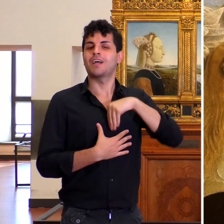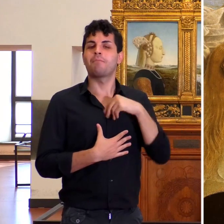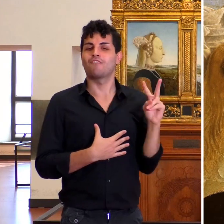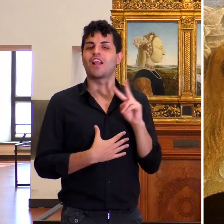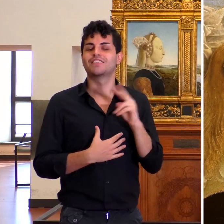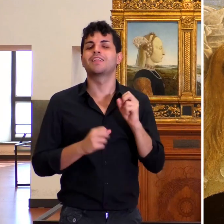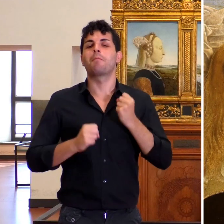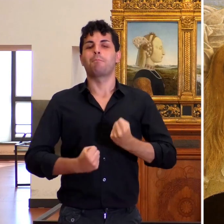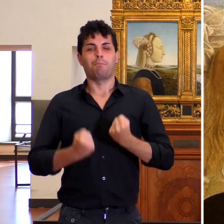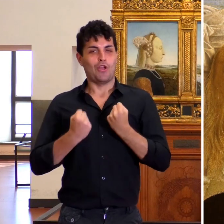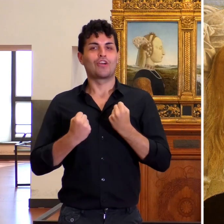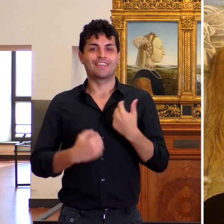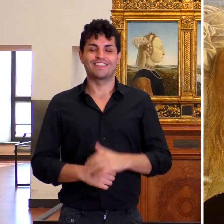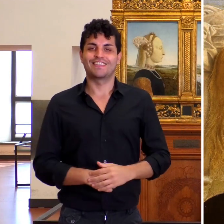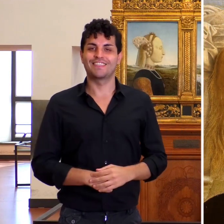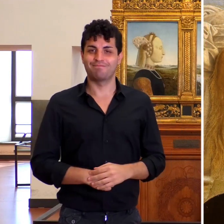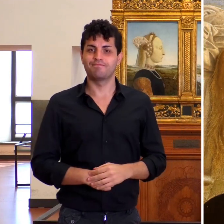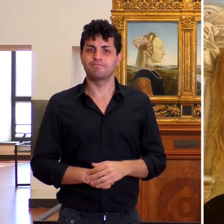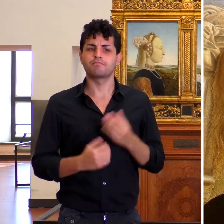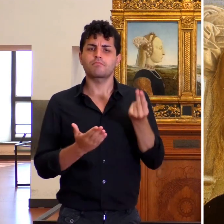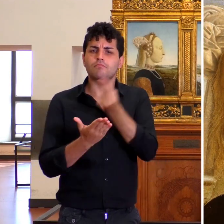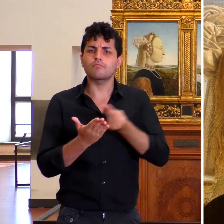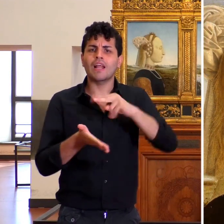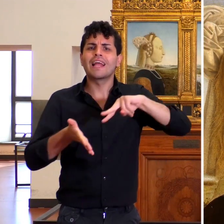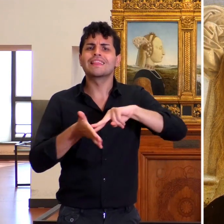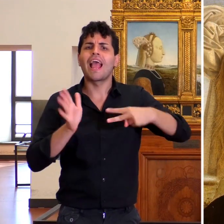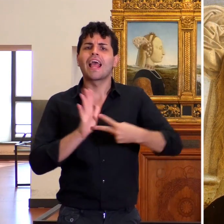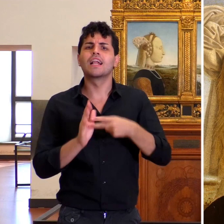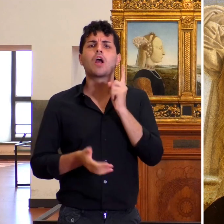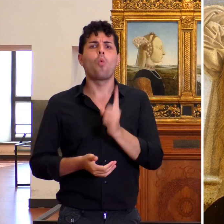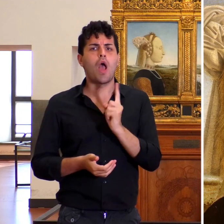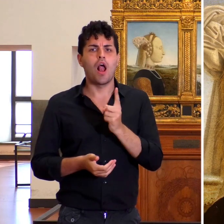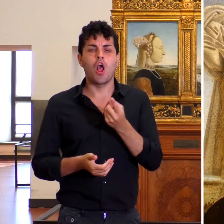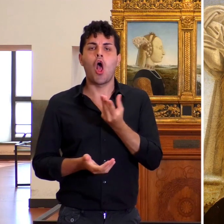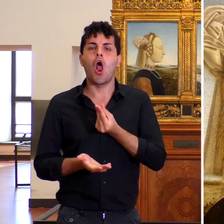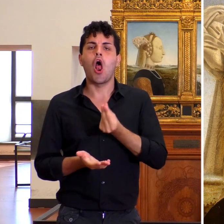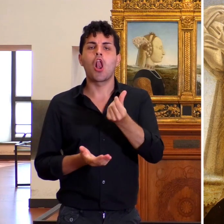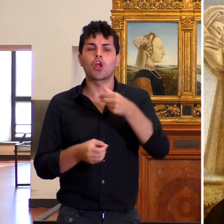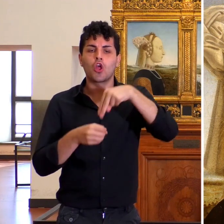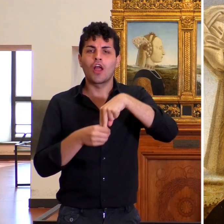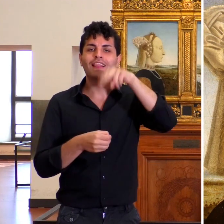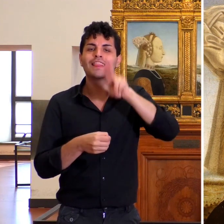la consapevolezza del proprio potere. La tecnica utilizzata per dipingere il quadro